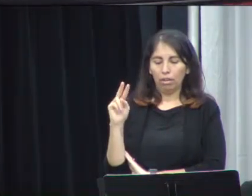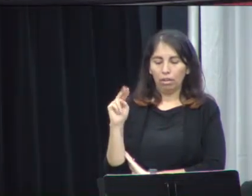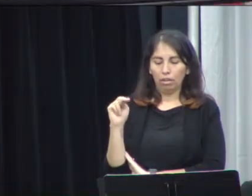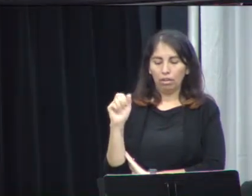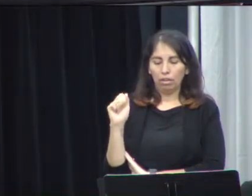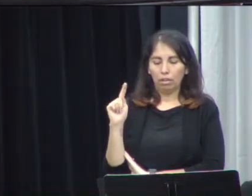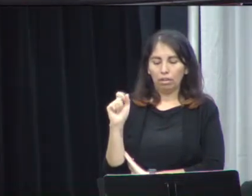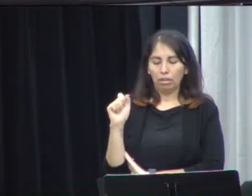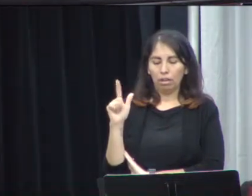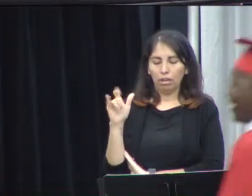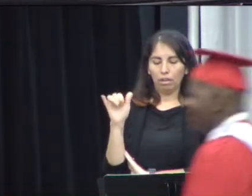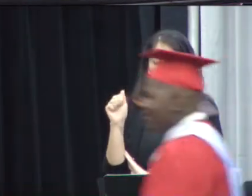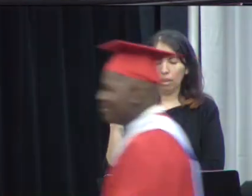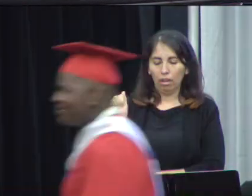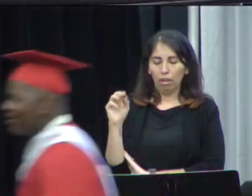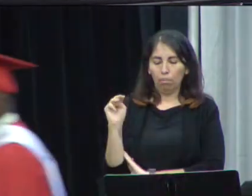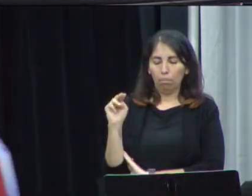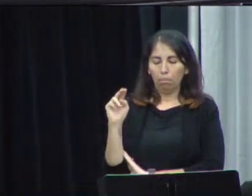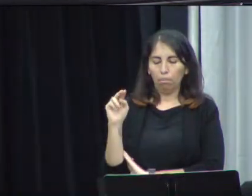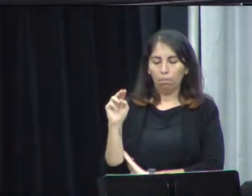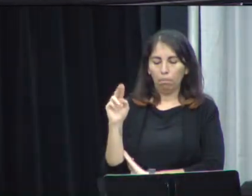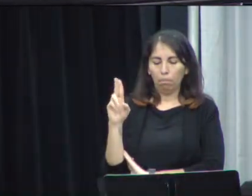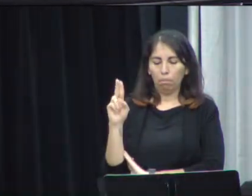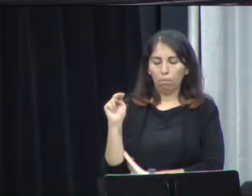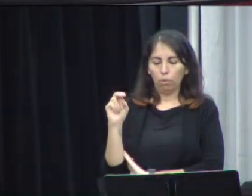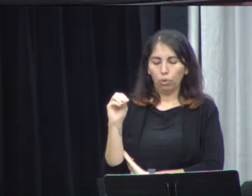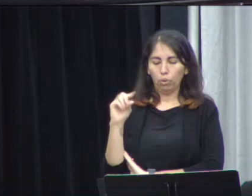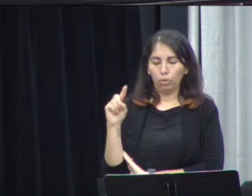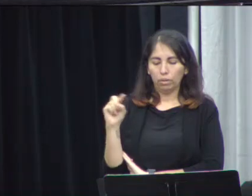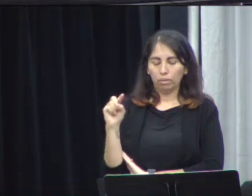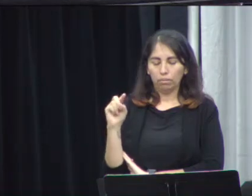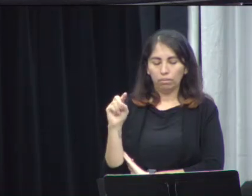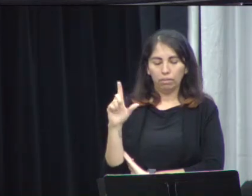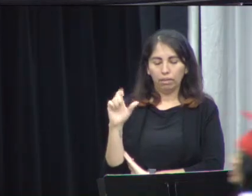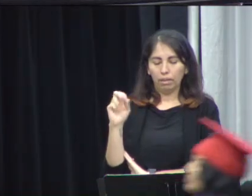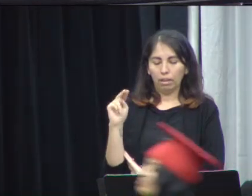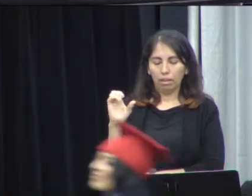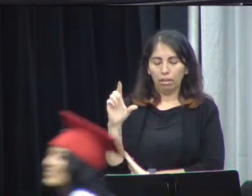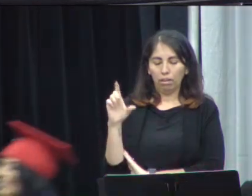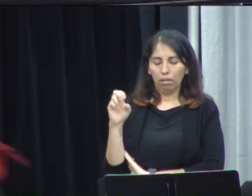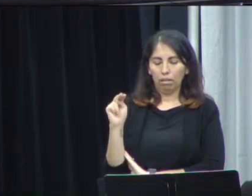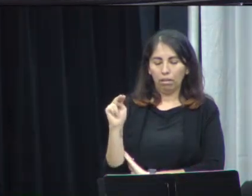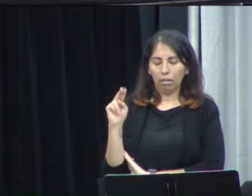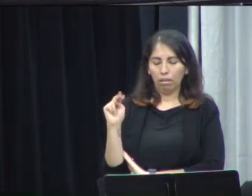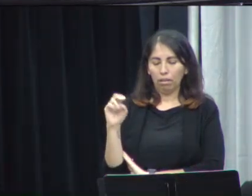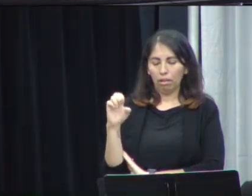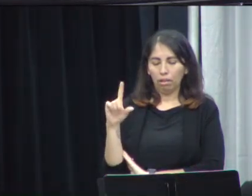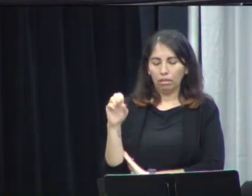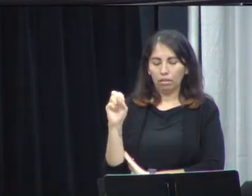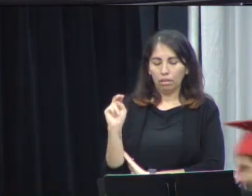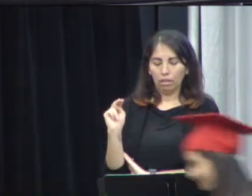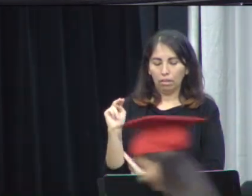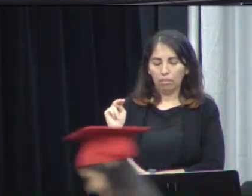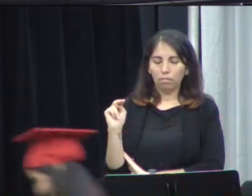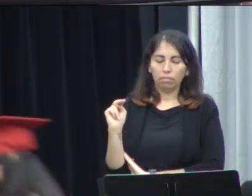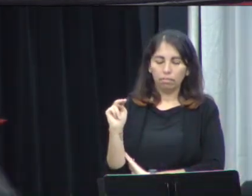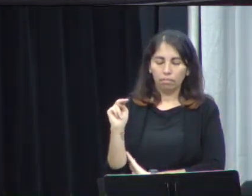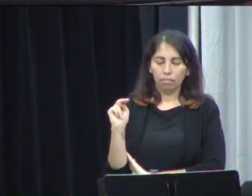Natalia Munoz. (audience applauds) Lincoln Nelson. (audience applauds)